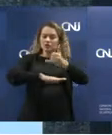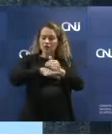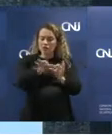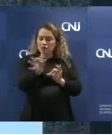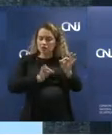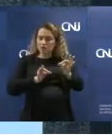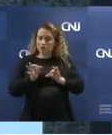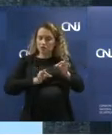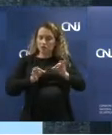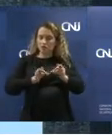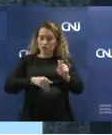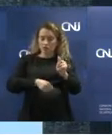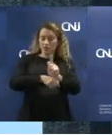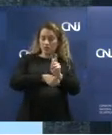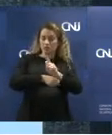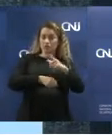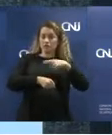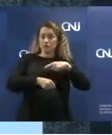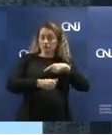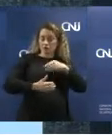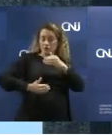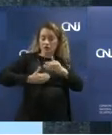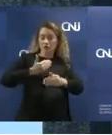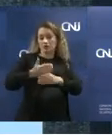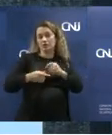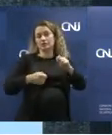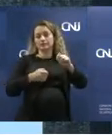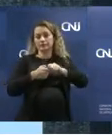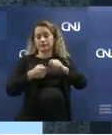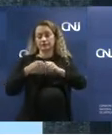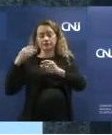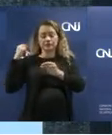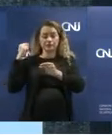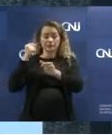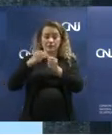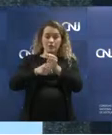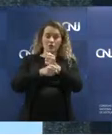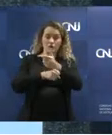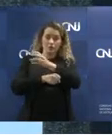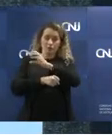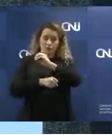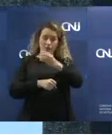que temos empreendido desde 2020 à frente do Supremo Tribunal Federal